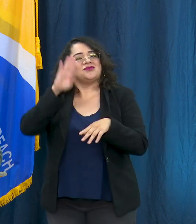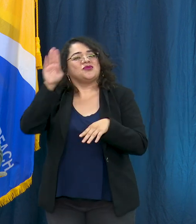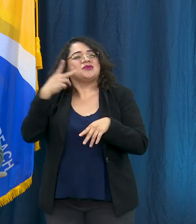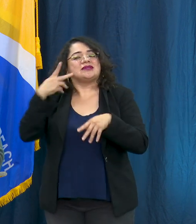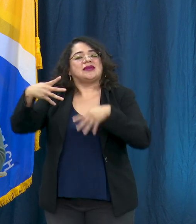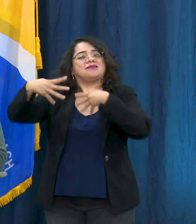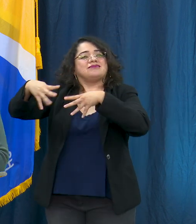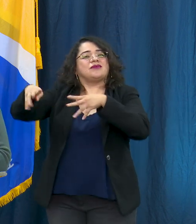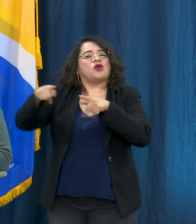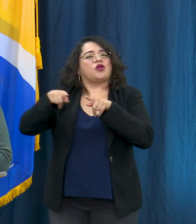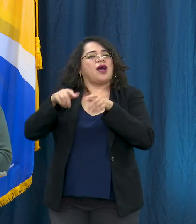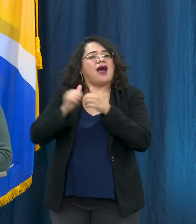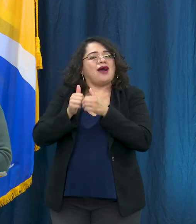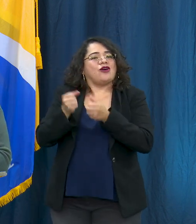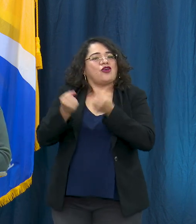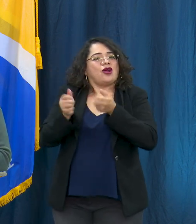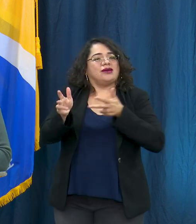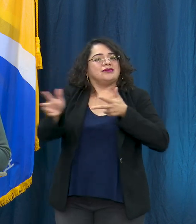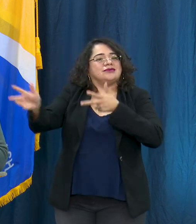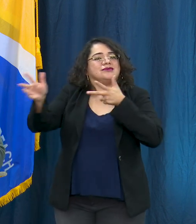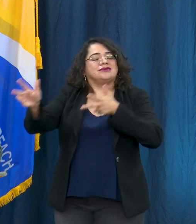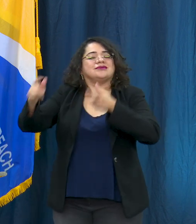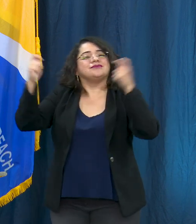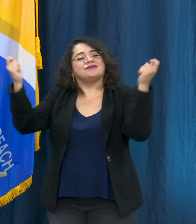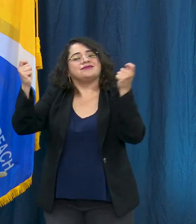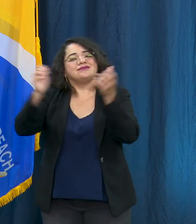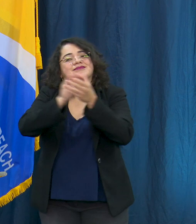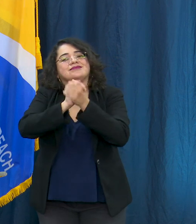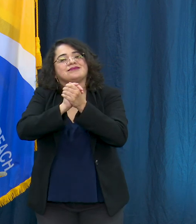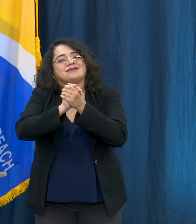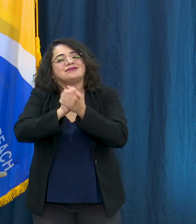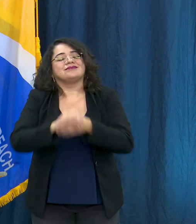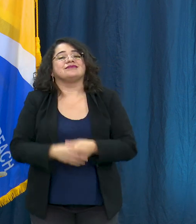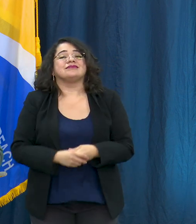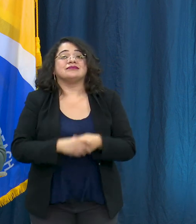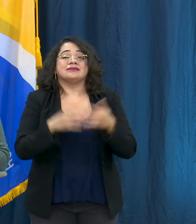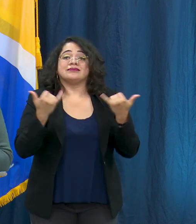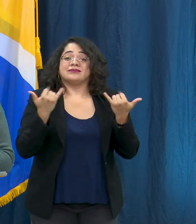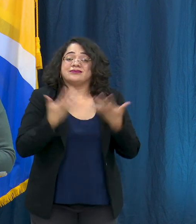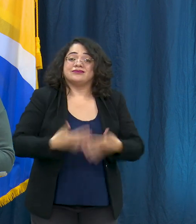lows por todos sus la grosse esos todo por only muchas gracias por estar con